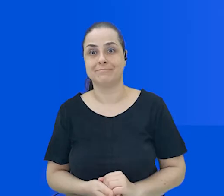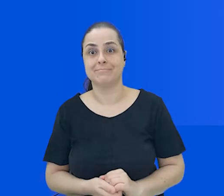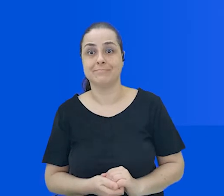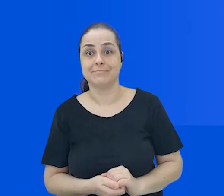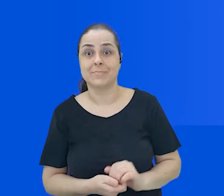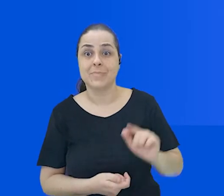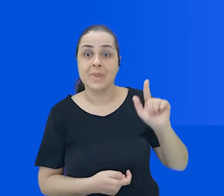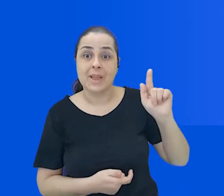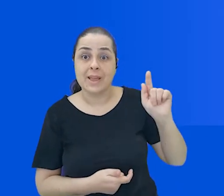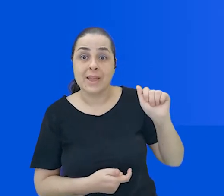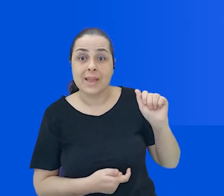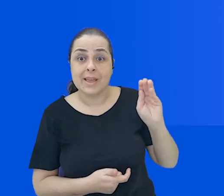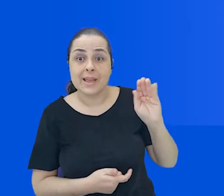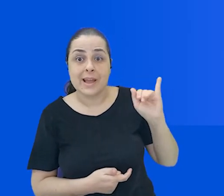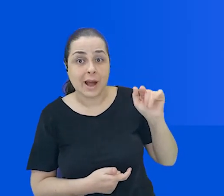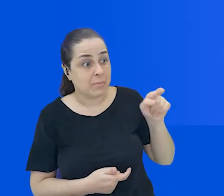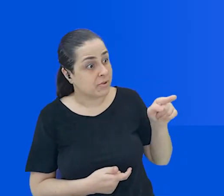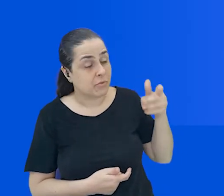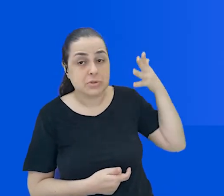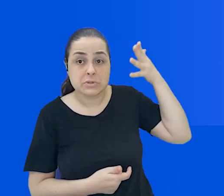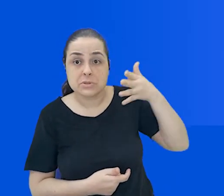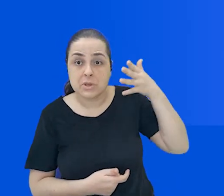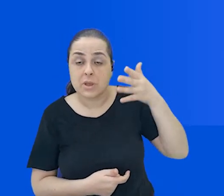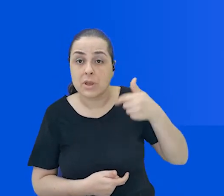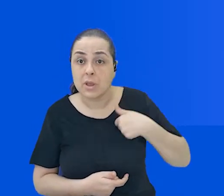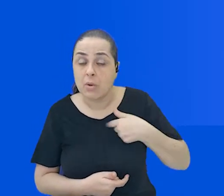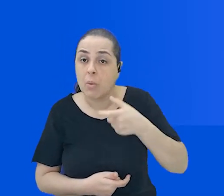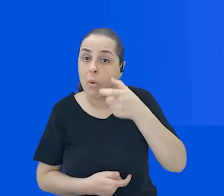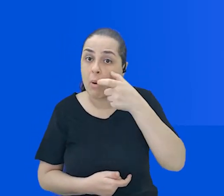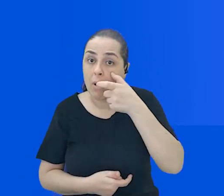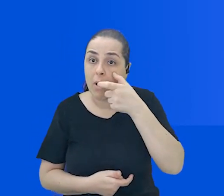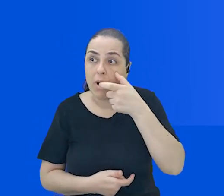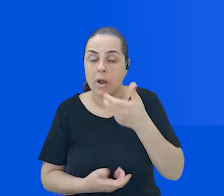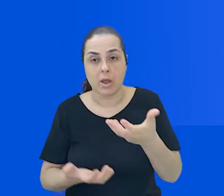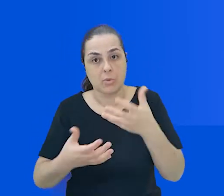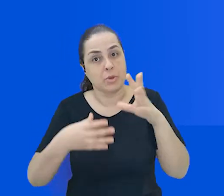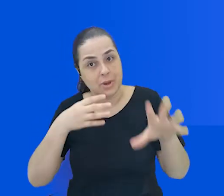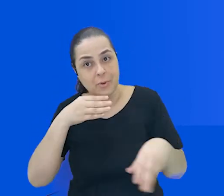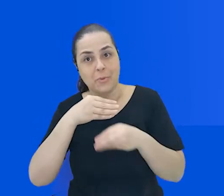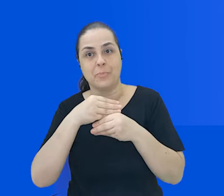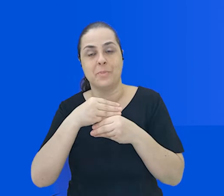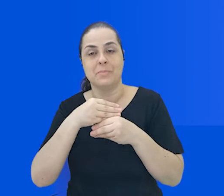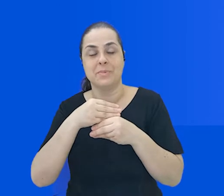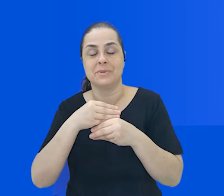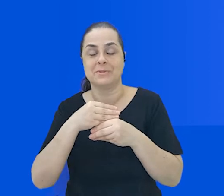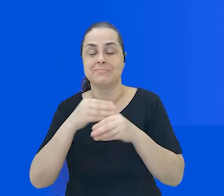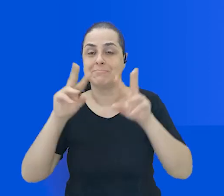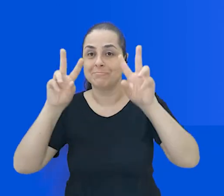Oh Gabi, te ouvindo queria fazer um parênteses aqui,